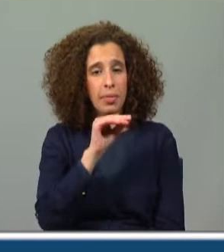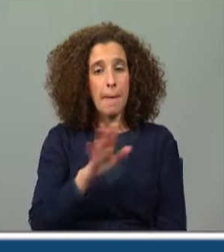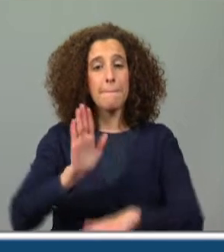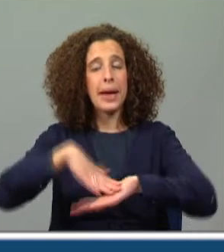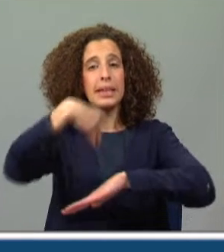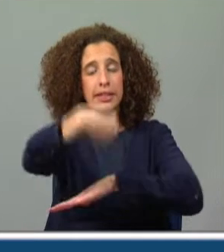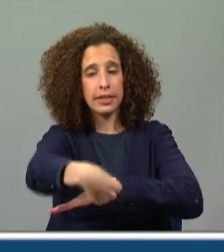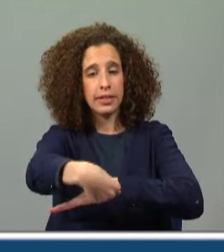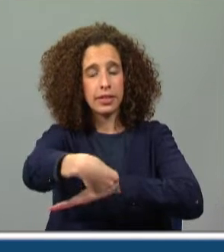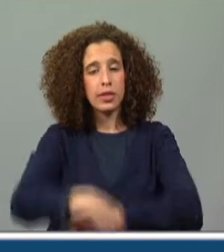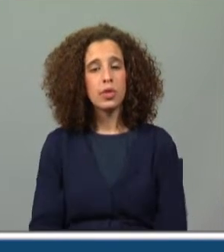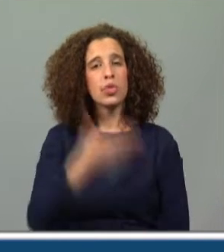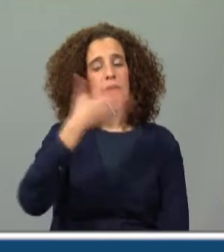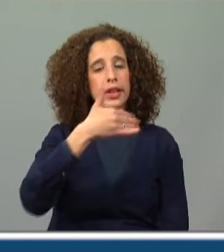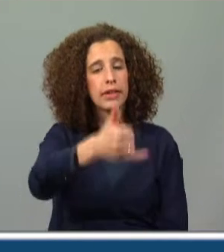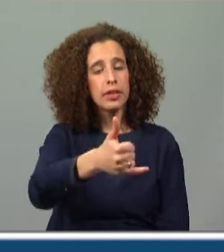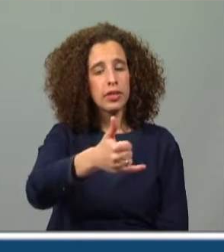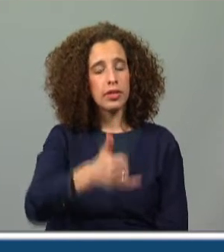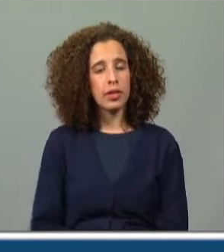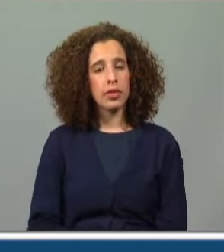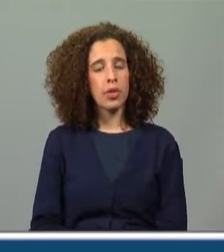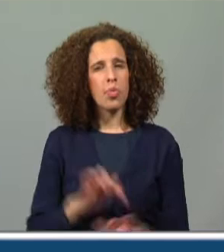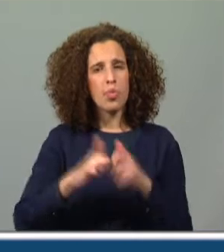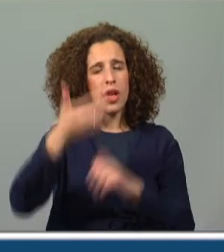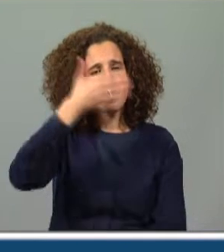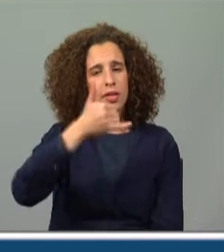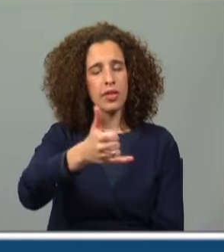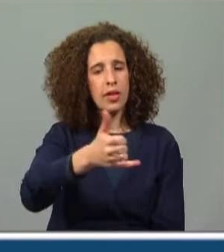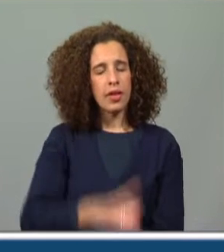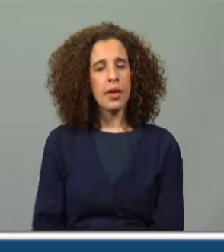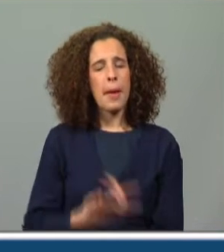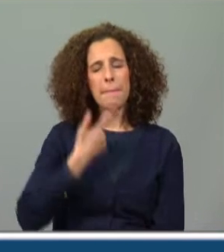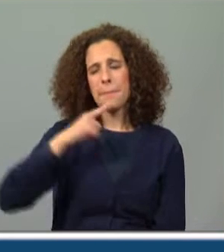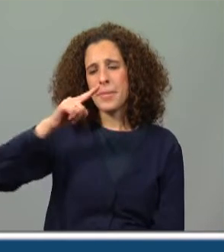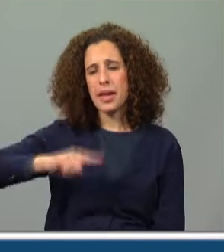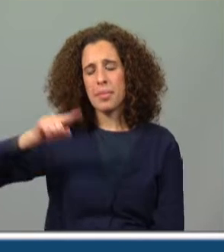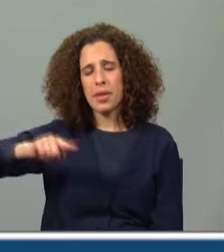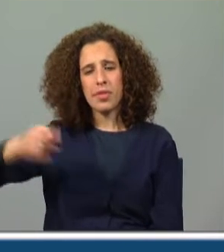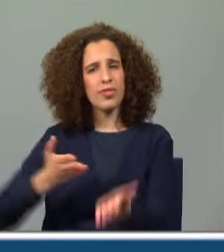tarde o dia seguinte o drama do dia seguinte se ia de repetir no decorrer da 第二天下午 當天的劇next 將在整個過程中重複